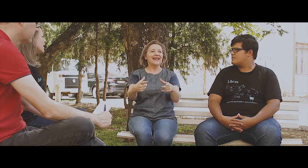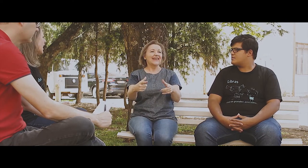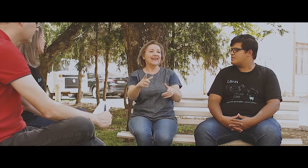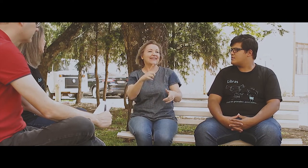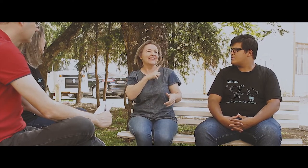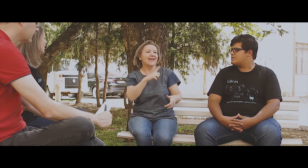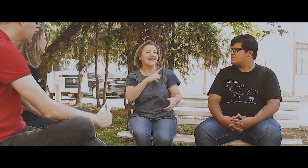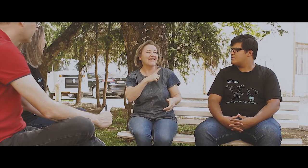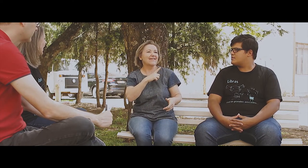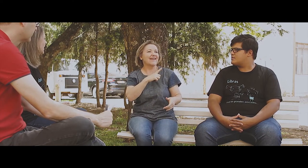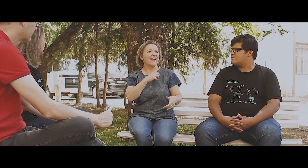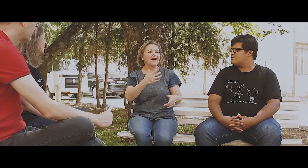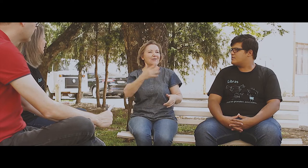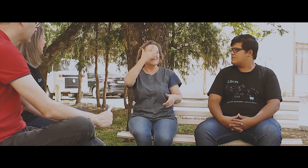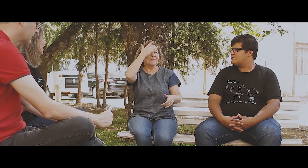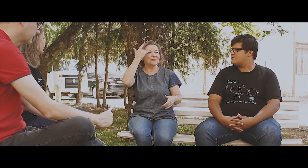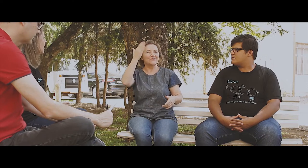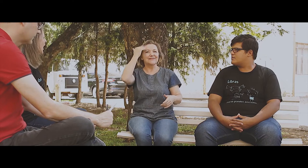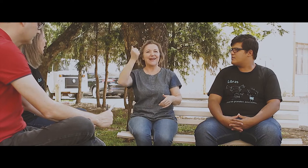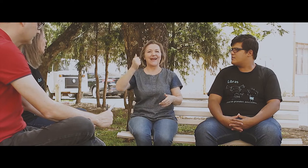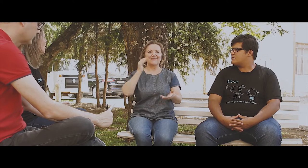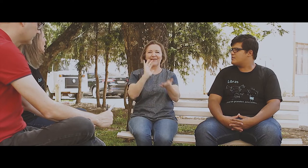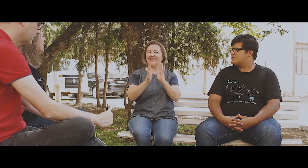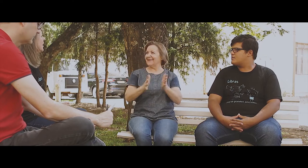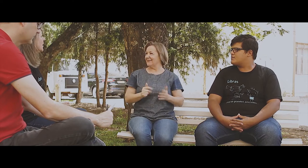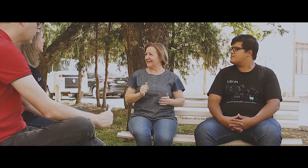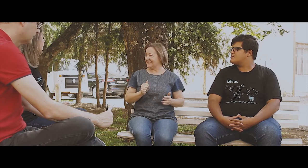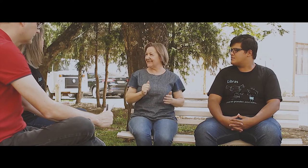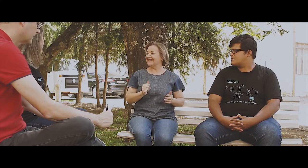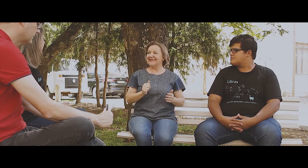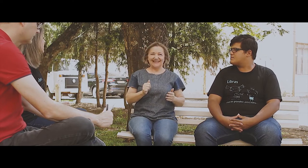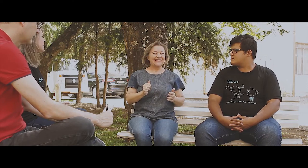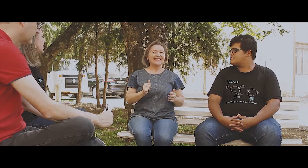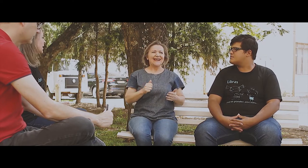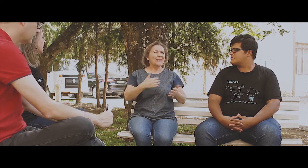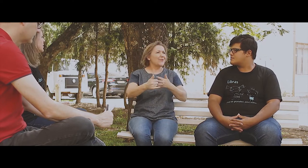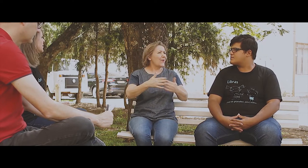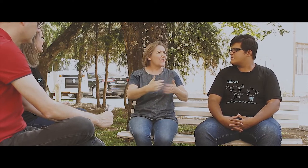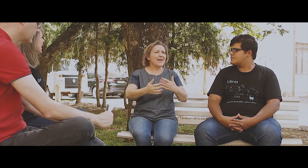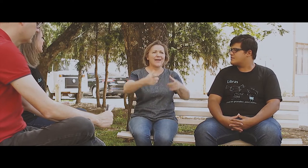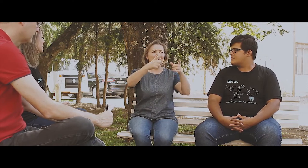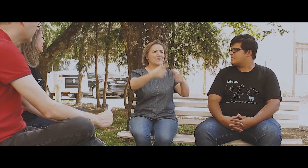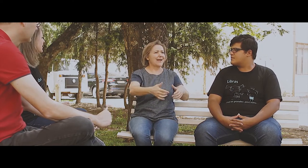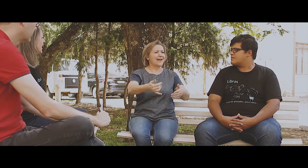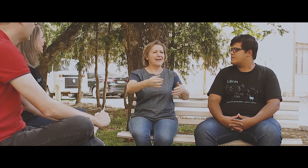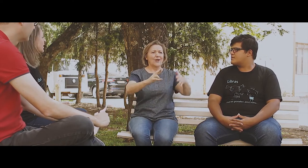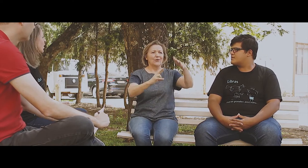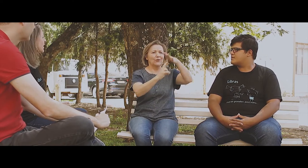lugar, em qualquer local e ter alguém que saiba Língua de Sinais nem qualquer